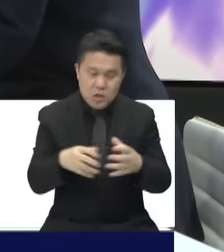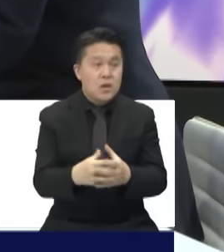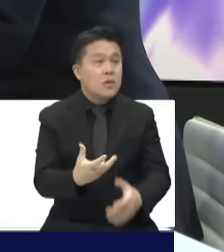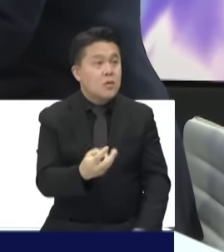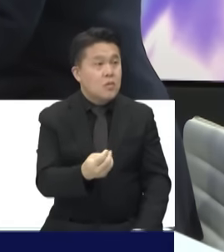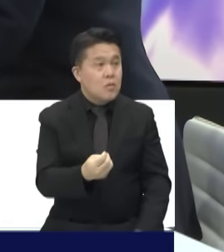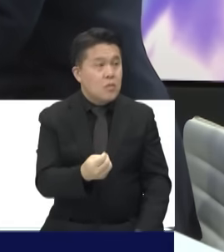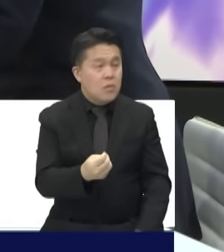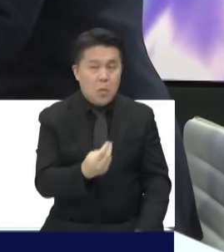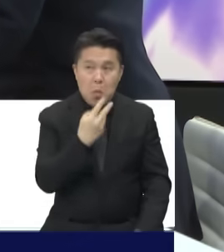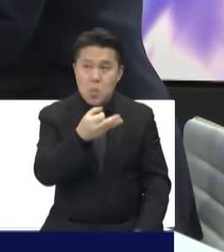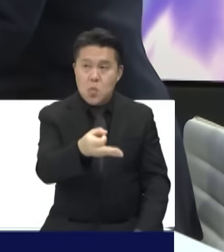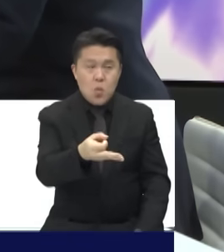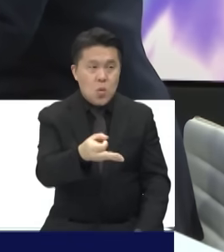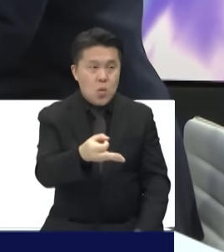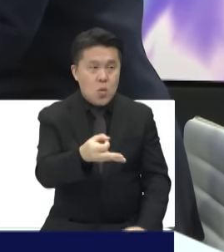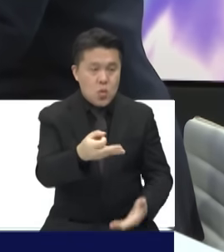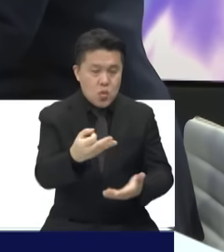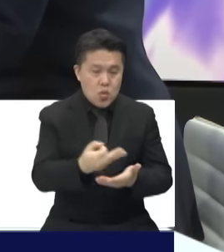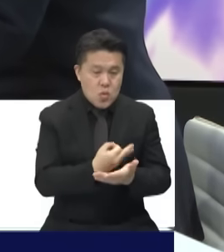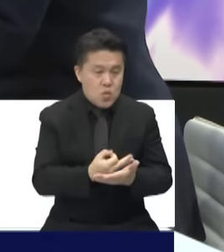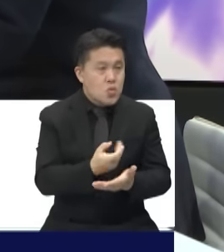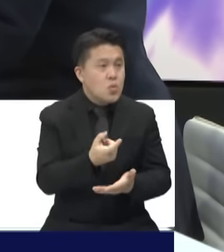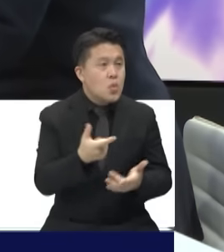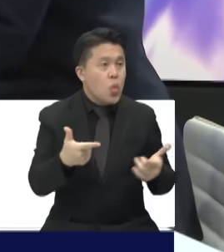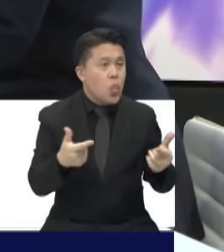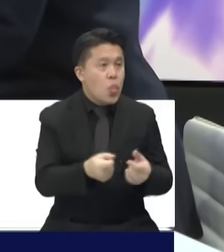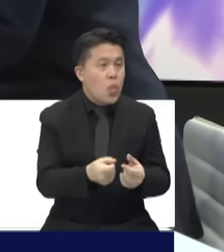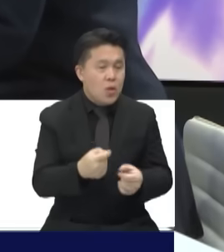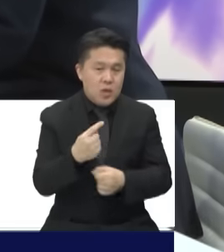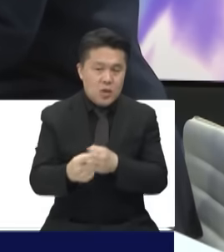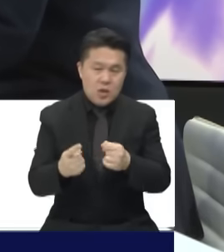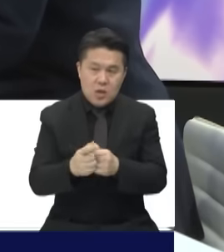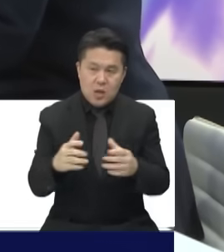이 보험료 수익이 줄어들게 되는 건가요?